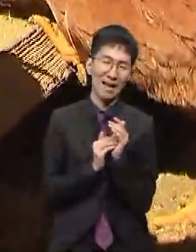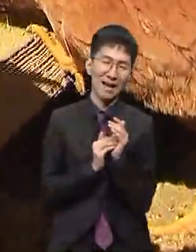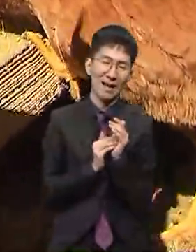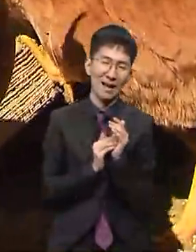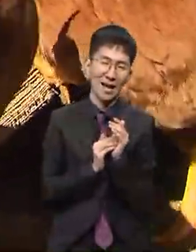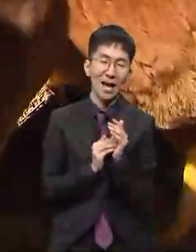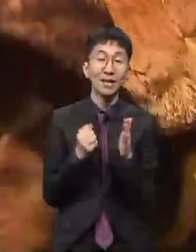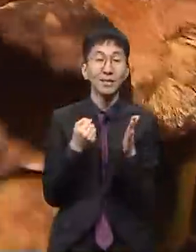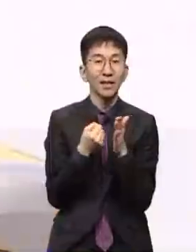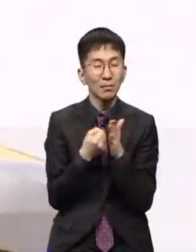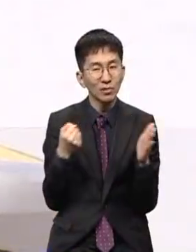대상에서는 제외됐습니다.